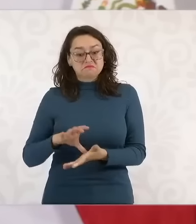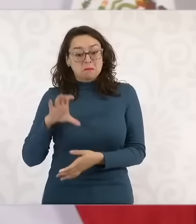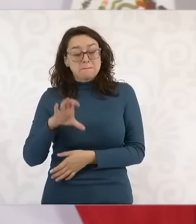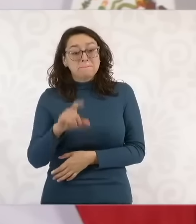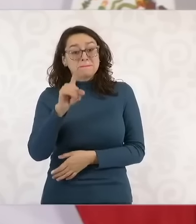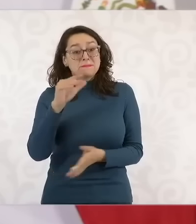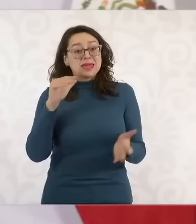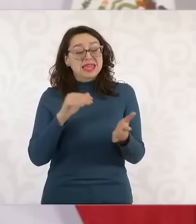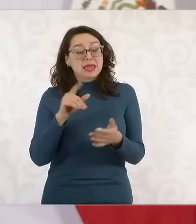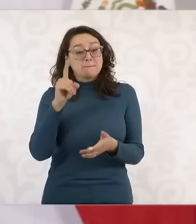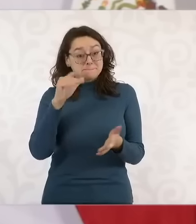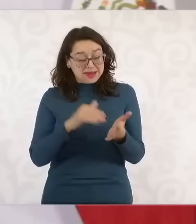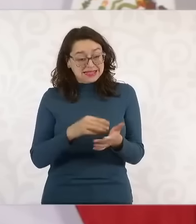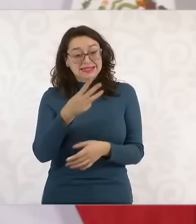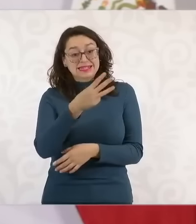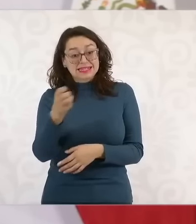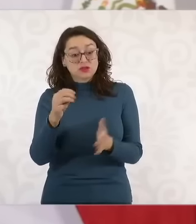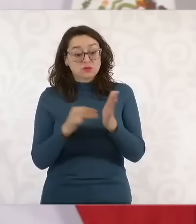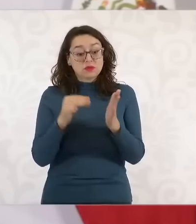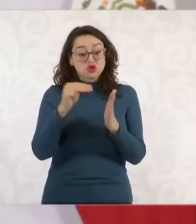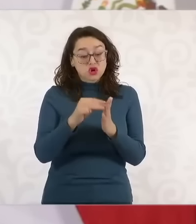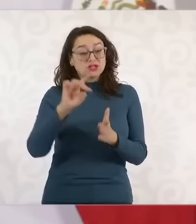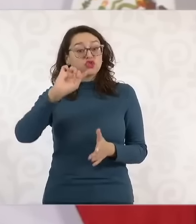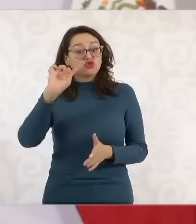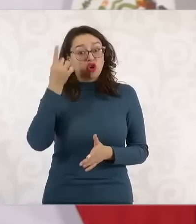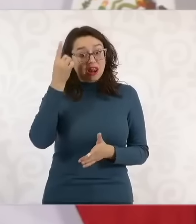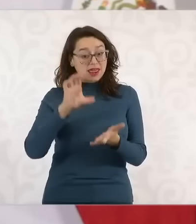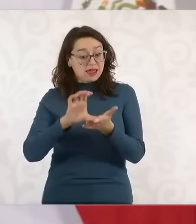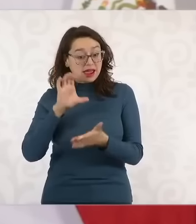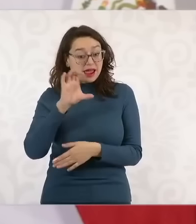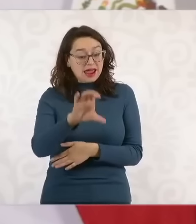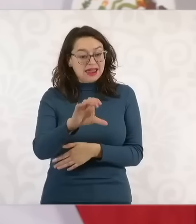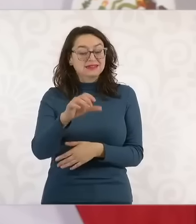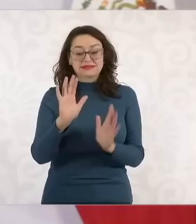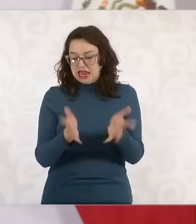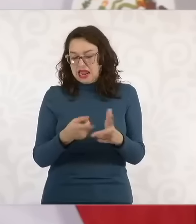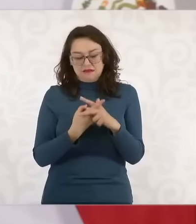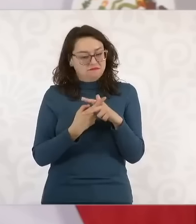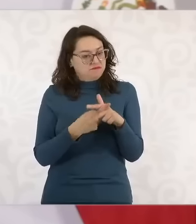a llevar a cabo en este sexenio, empezando ya, por eso hacen el anuncio. Y la importancia que